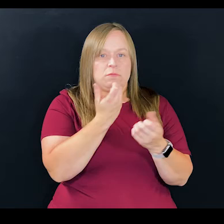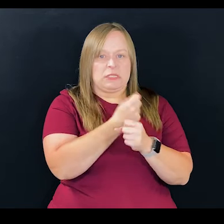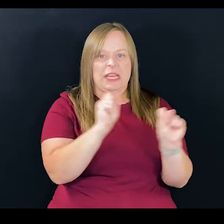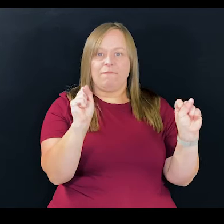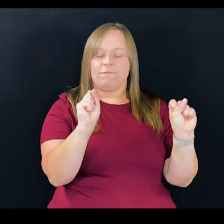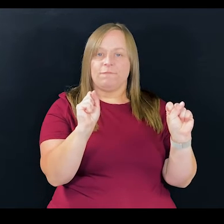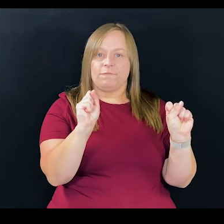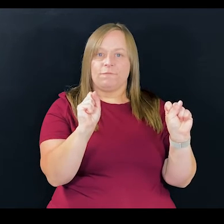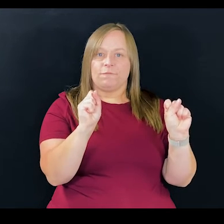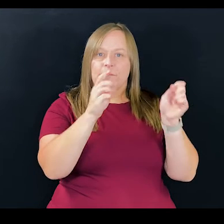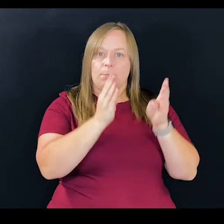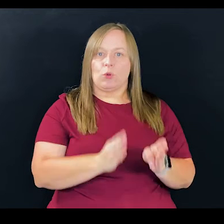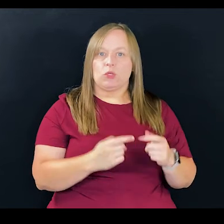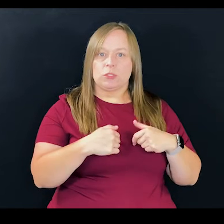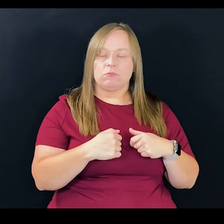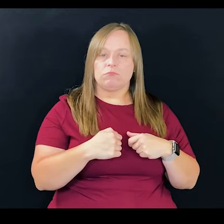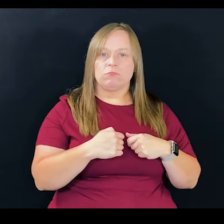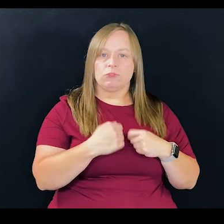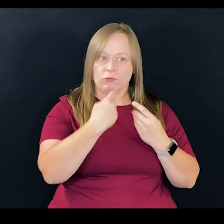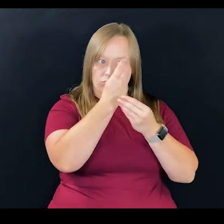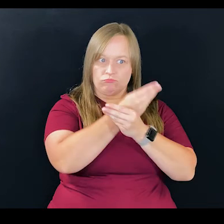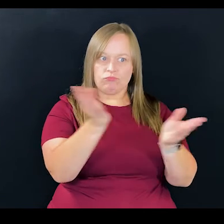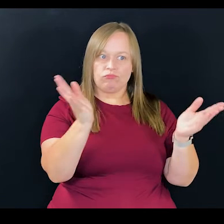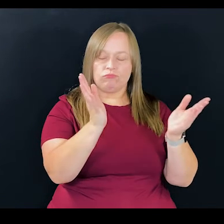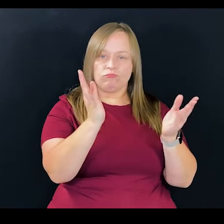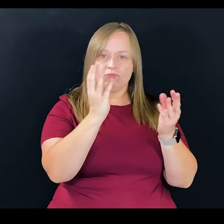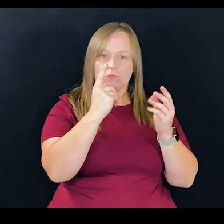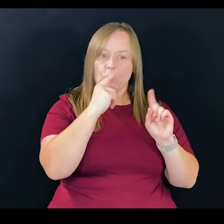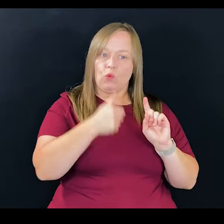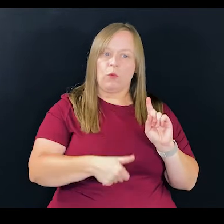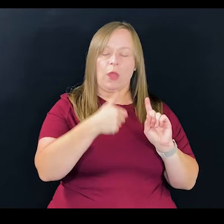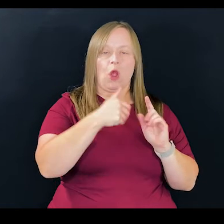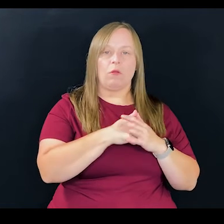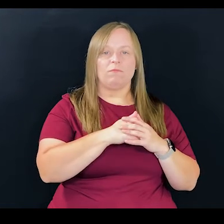Cualquier manera... en la manera en que ellos se sientan más seguros.